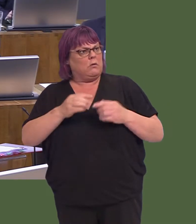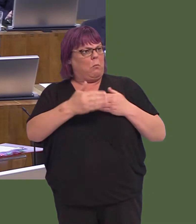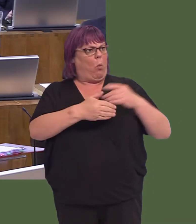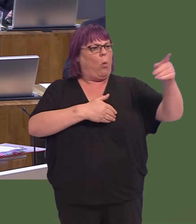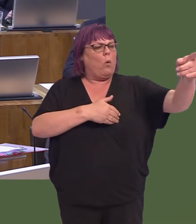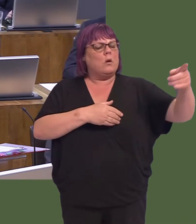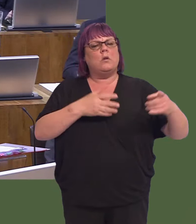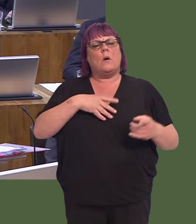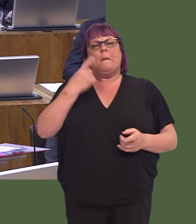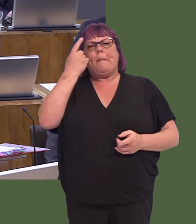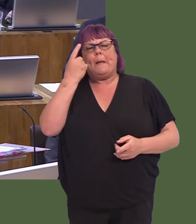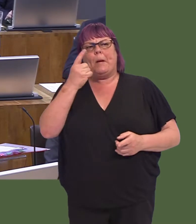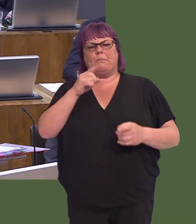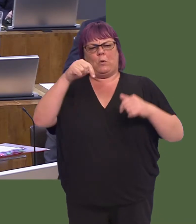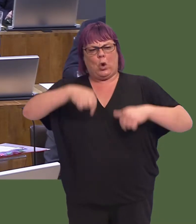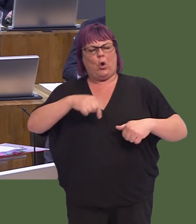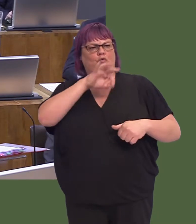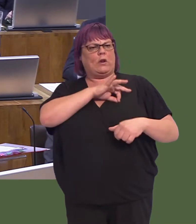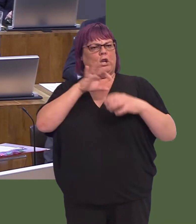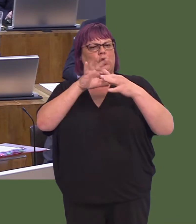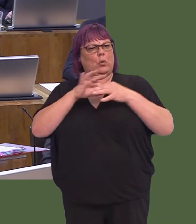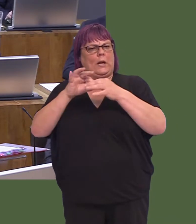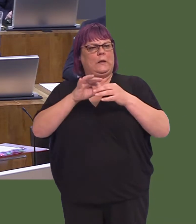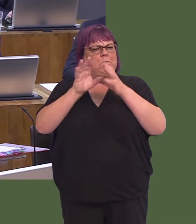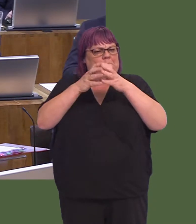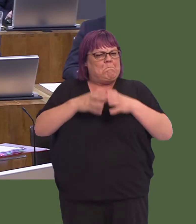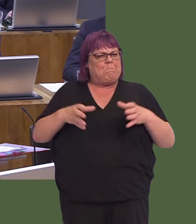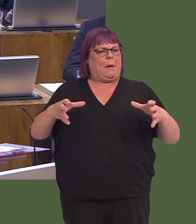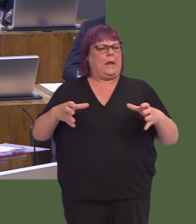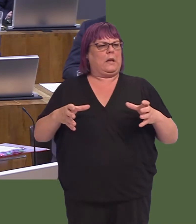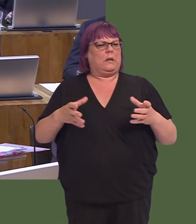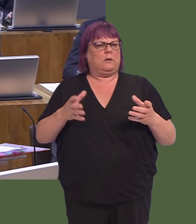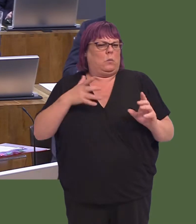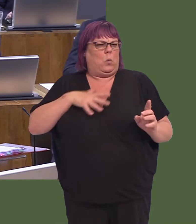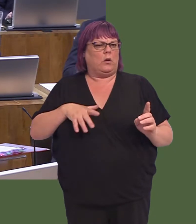A ydyn nhw'n moyn tyfu i ddod lot yn fwy, fel undebau credyd Iwerddon, neu ydyn nhw'n moyn sefyll yn hollol leol?